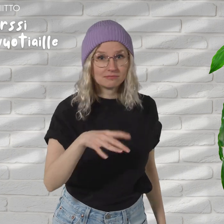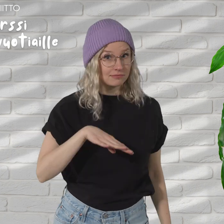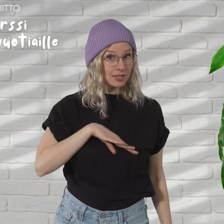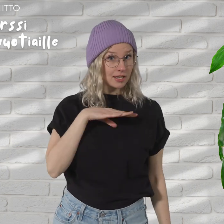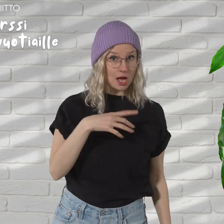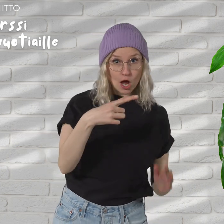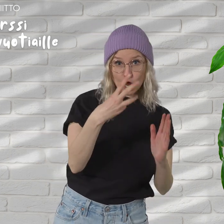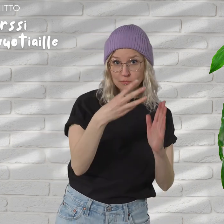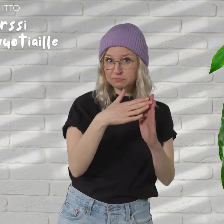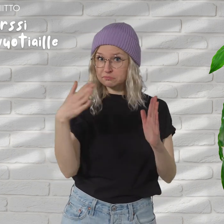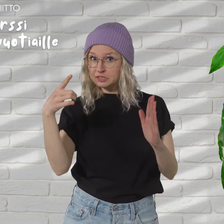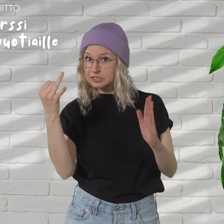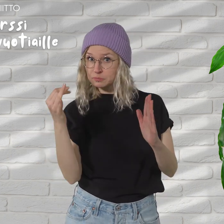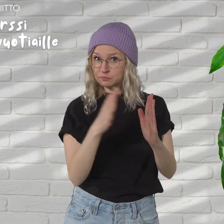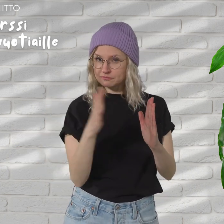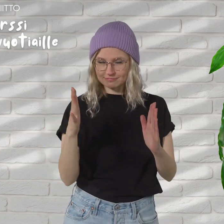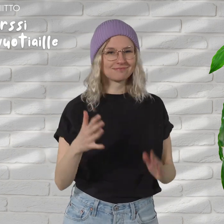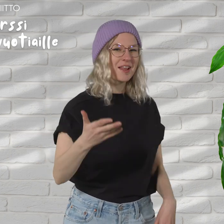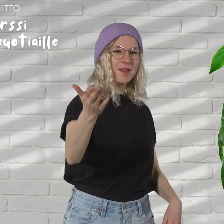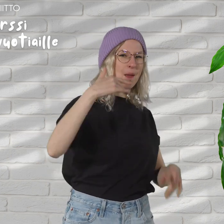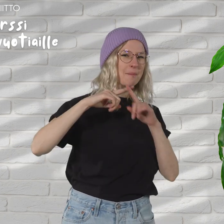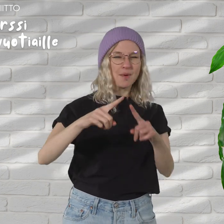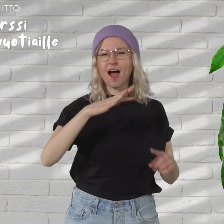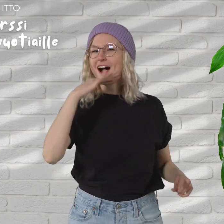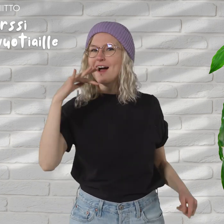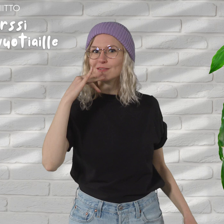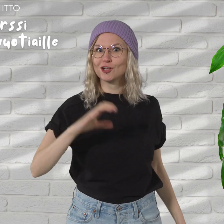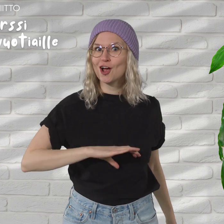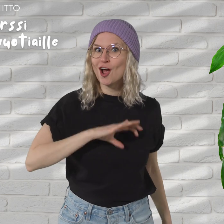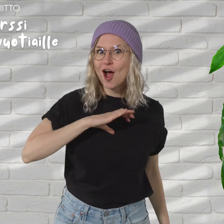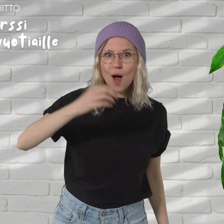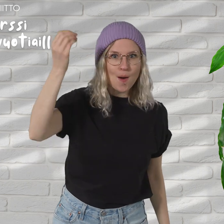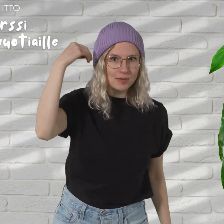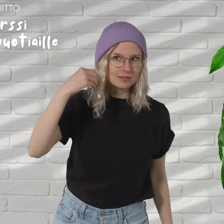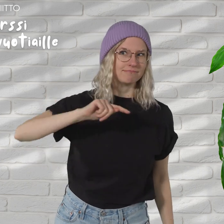Jos olet 13 - 17-vuotias, osallistu hauskalle coda-kurssille -